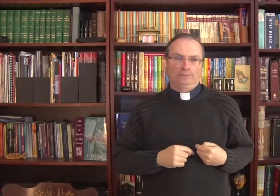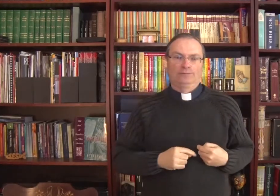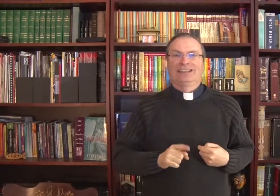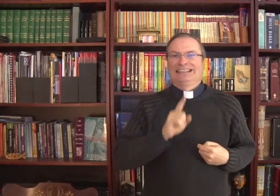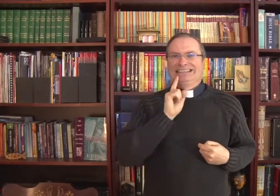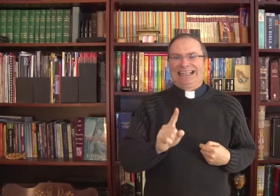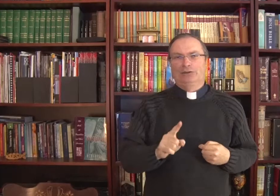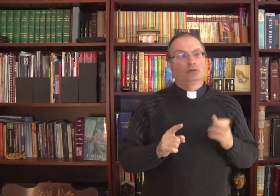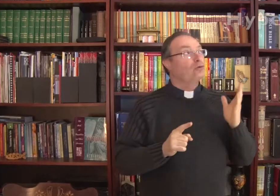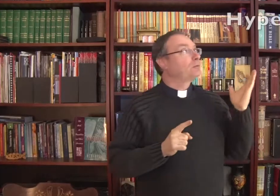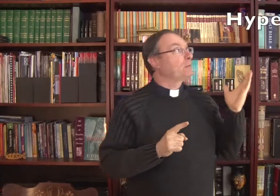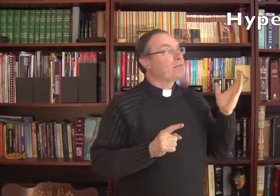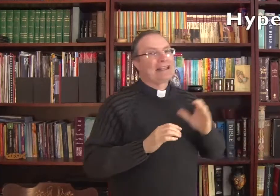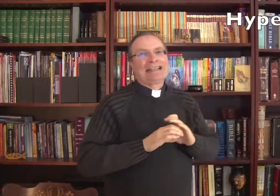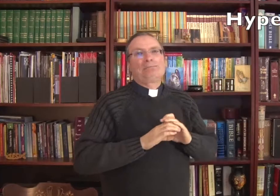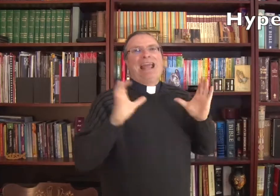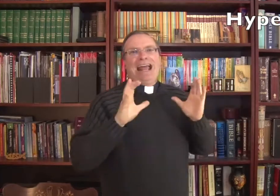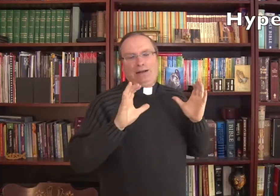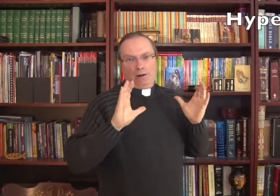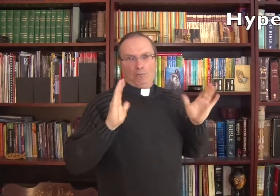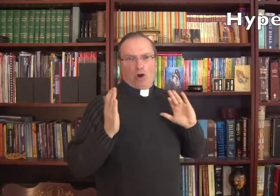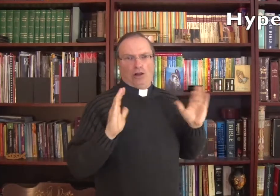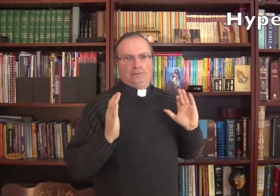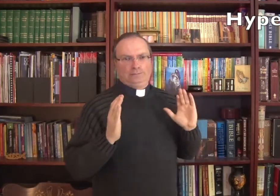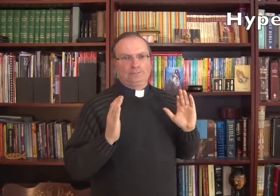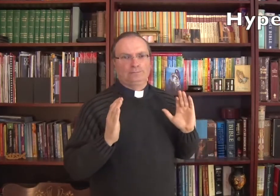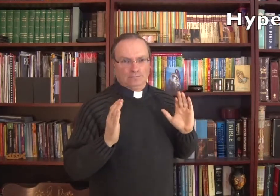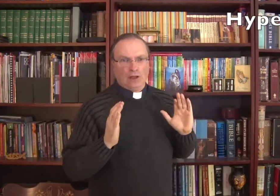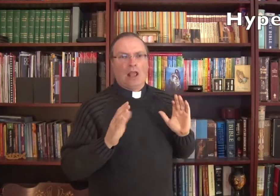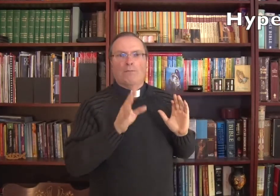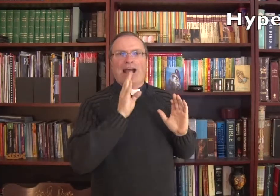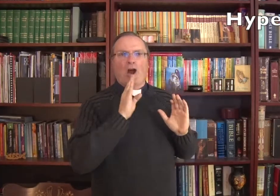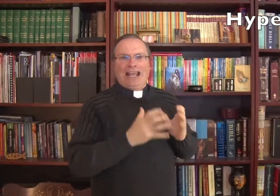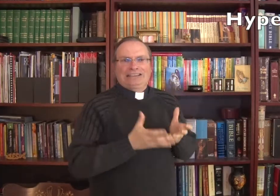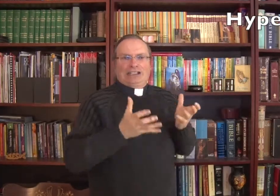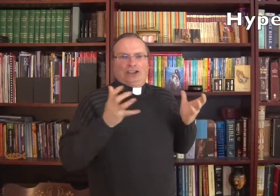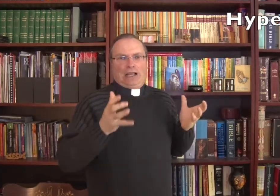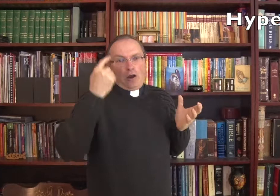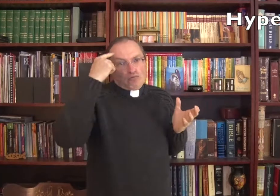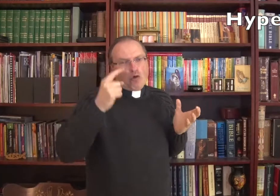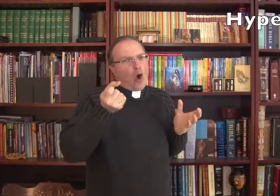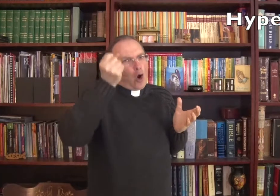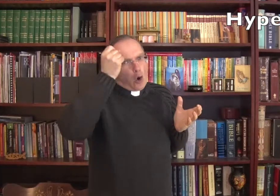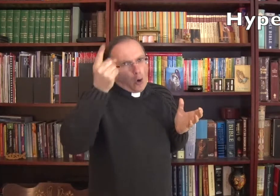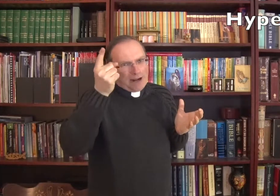C’est une hyperbole; une parole exagérée pour comprendre